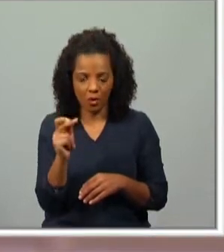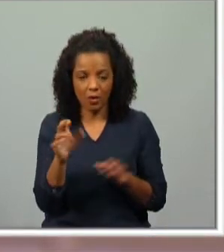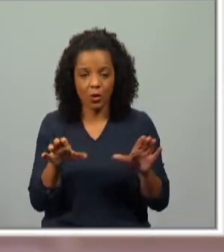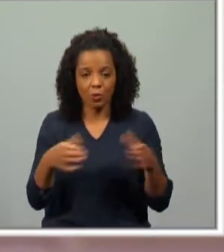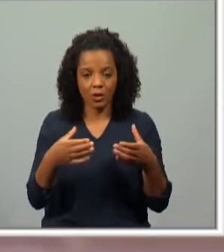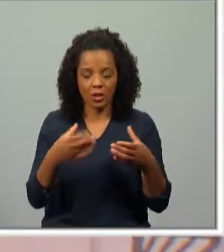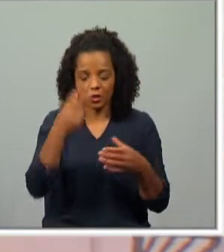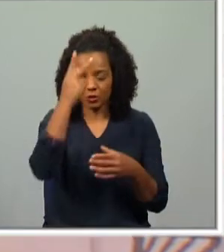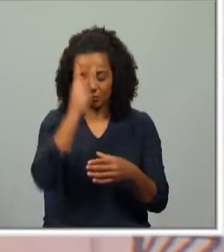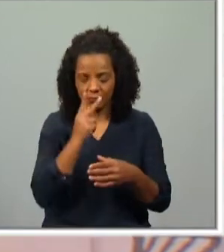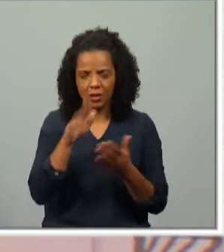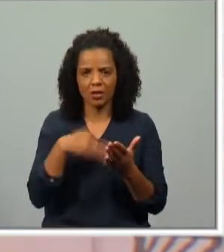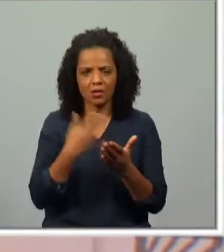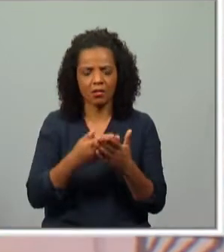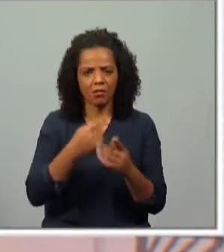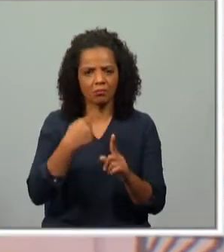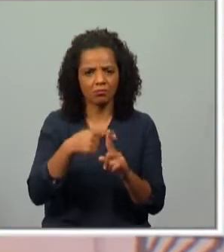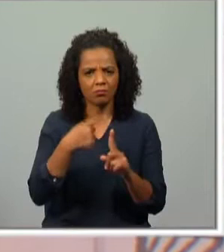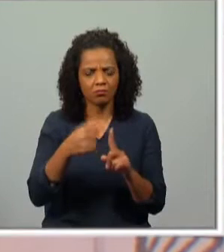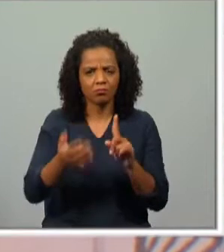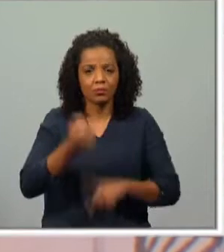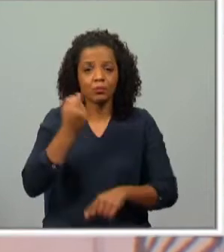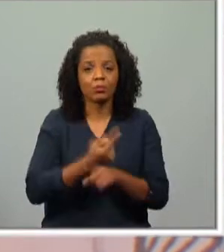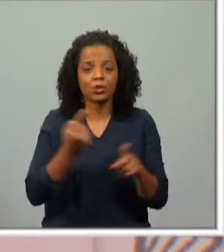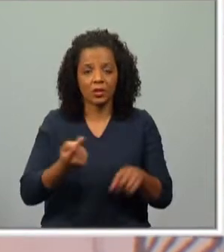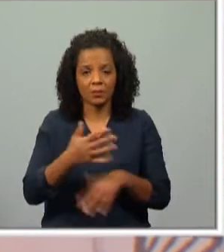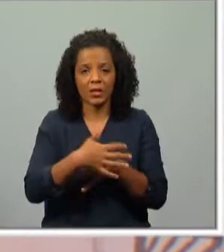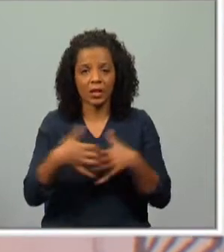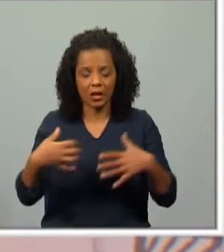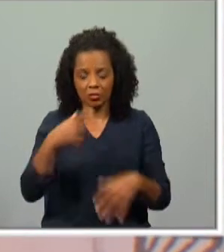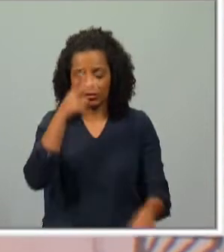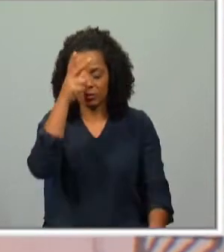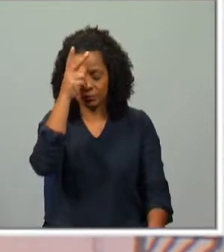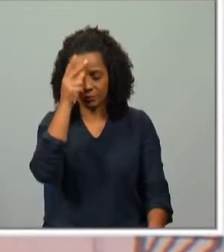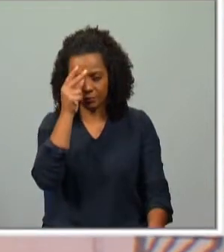individuais porque porque a história de um gato que está a perder a visão e quem 個人因為因為故事一隻失去視力的貓